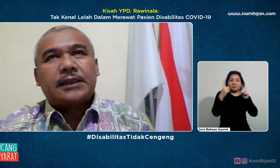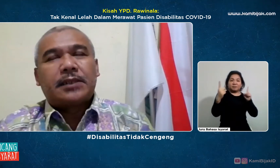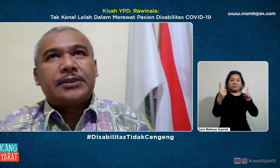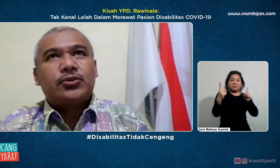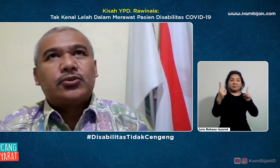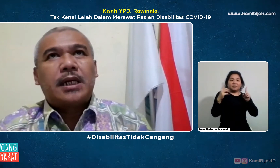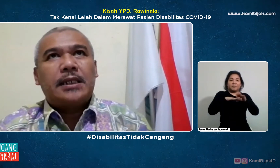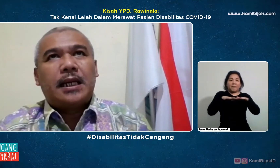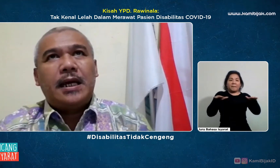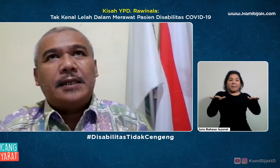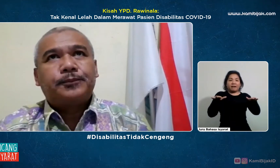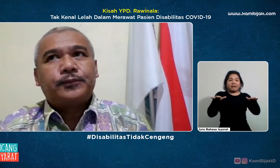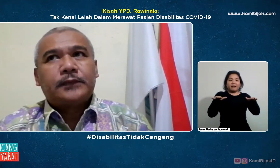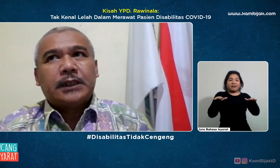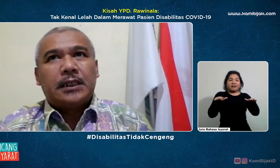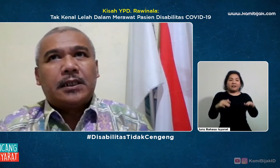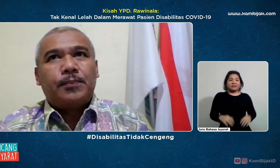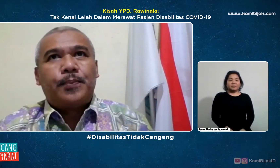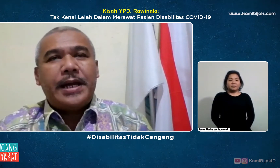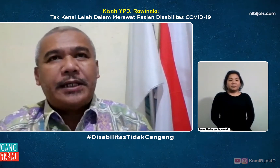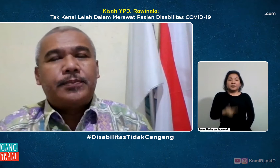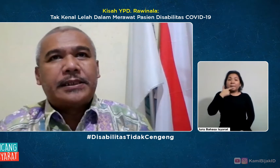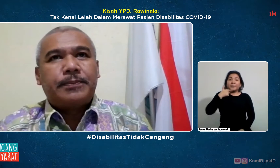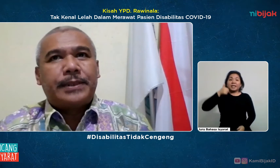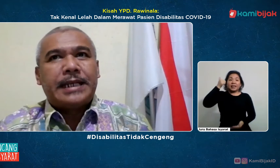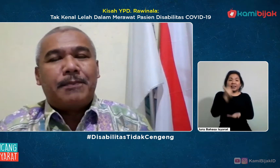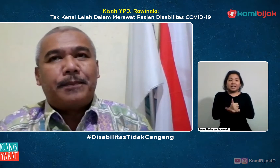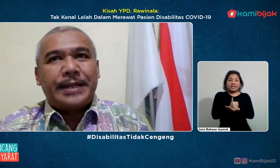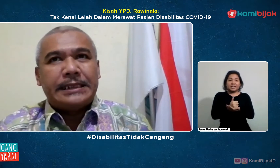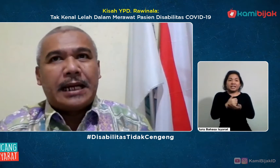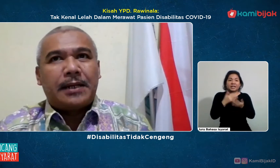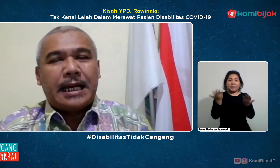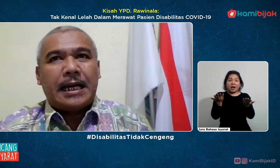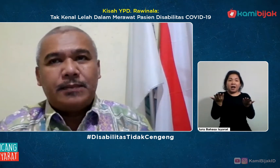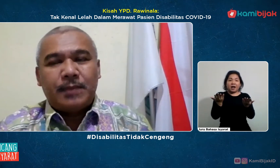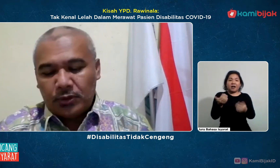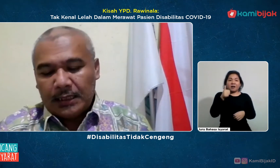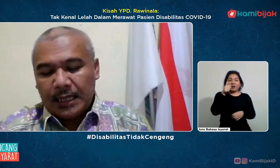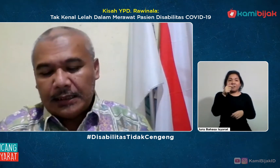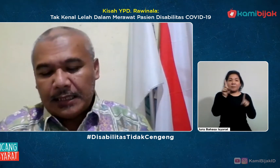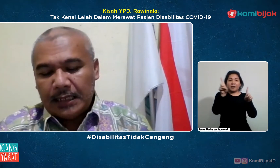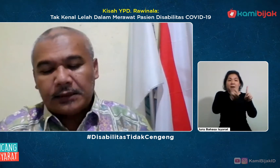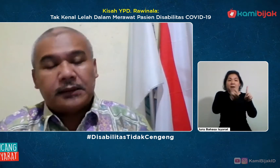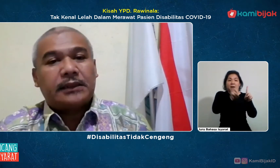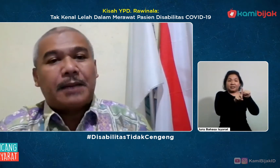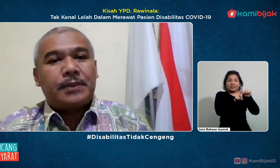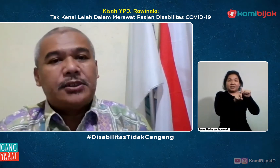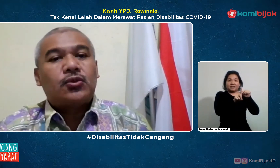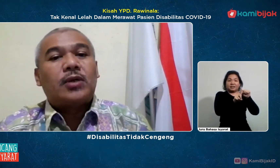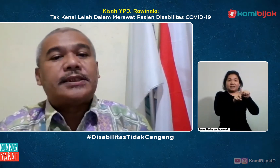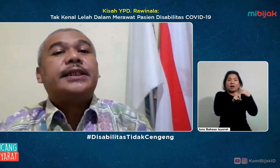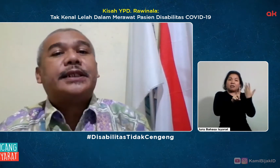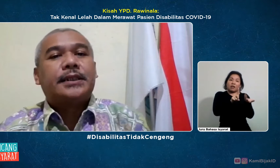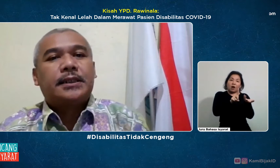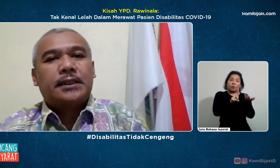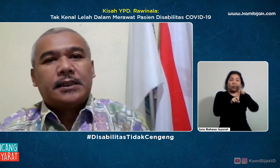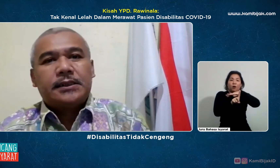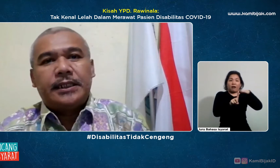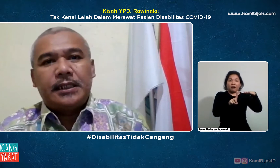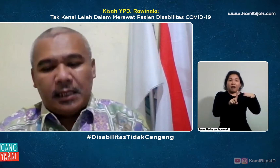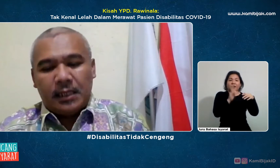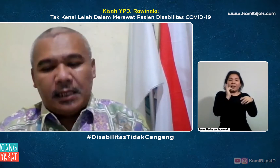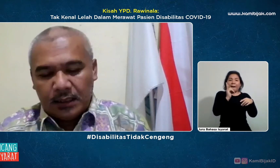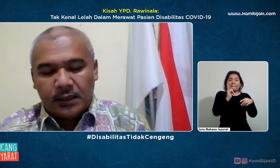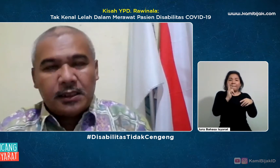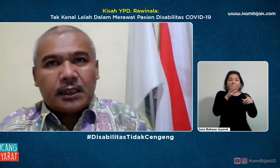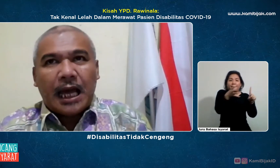Kemudian yang terpenting juga adalah baik bagi pendamping yang menangani maupun anak-anak tetap isolasi diri jadi.